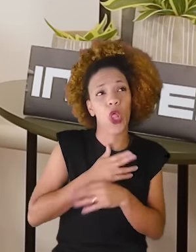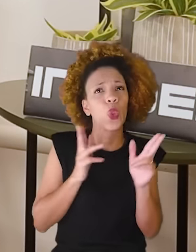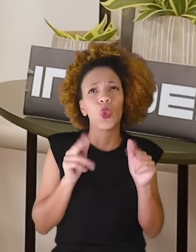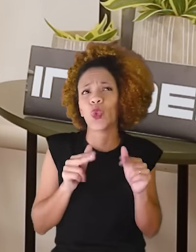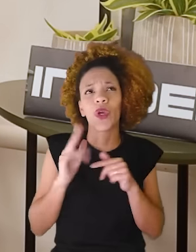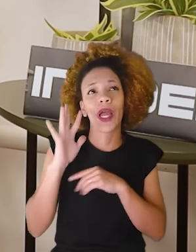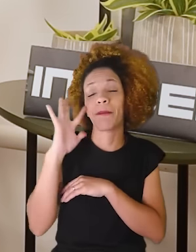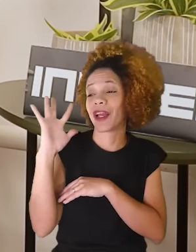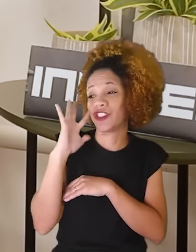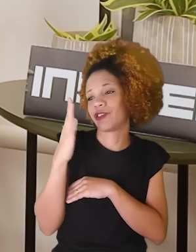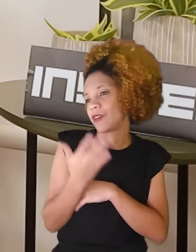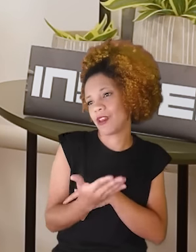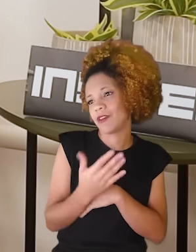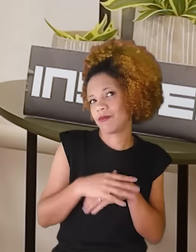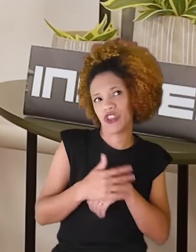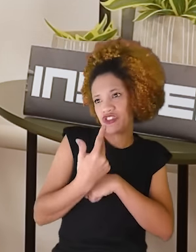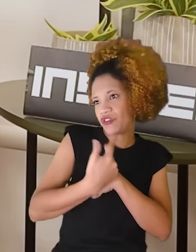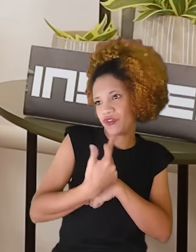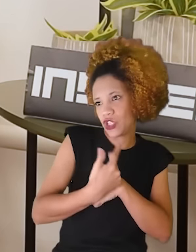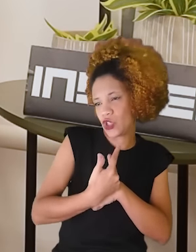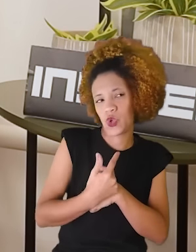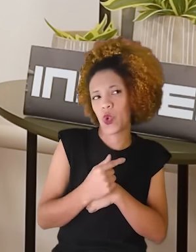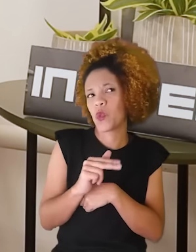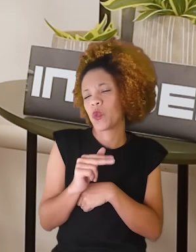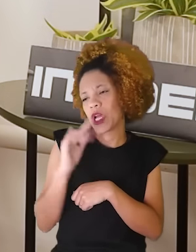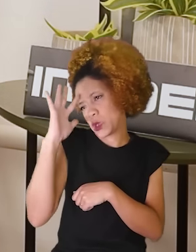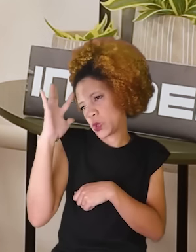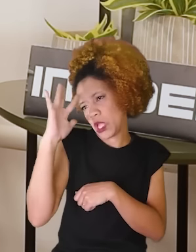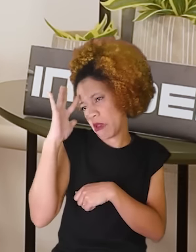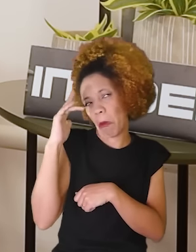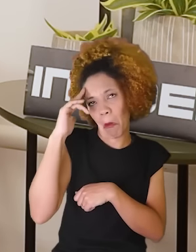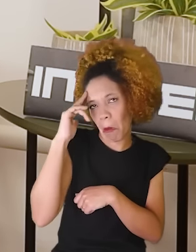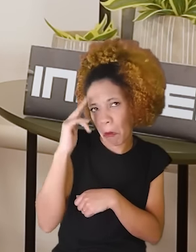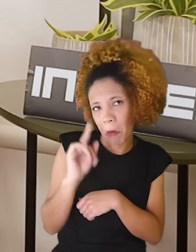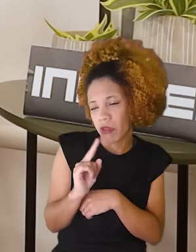nunca imaginei fazer isso de vídeo não é uma coisa que eu sonhava que eu me preparava uma coisa que